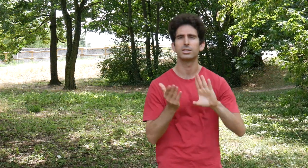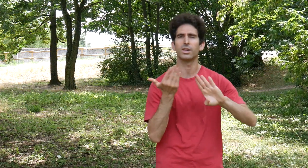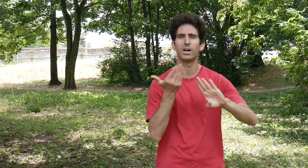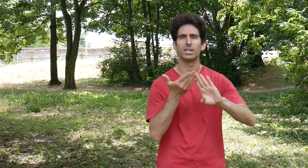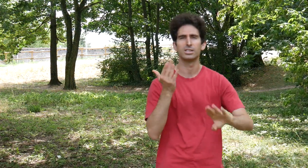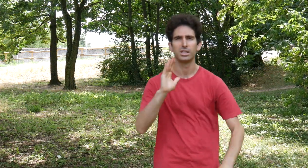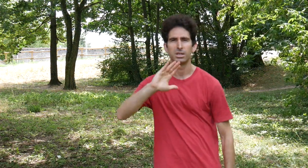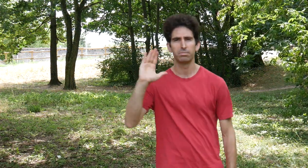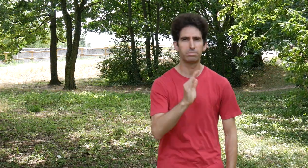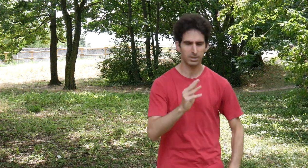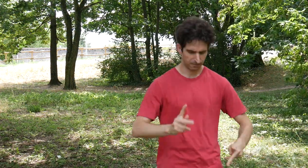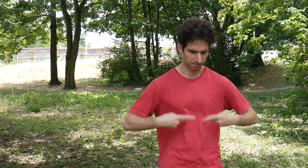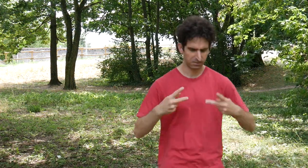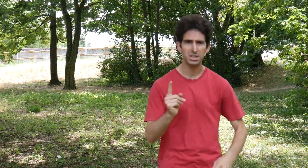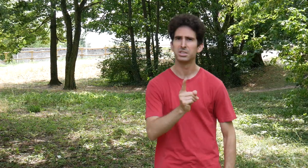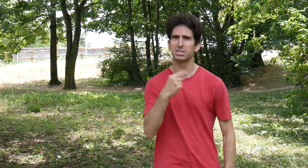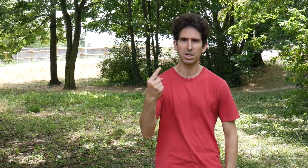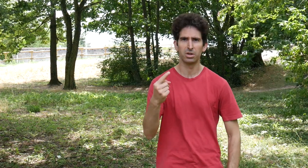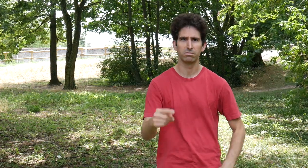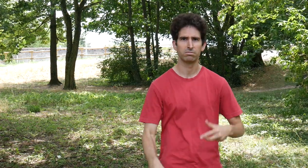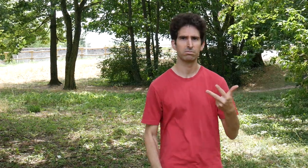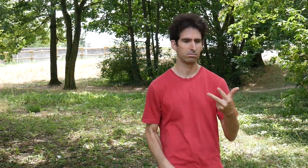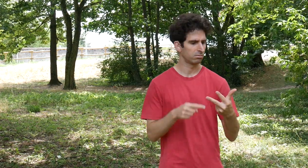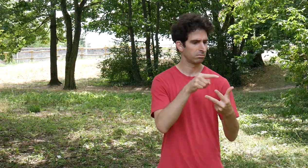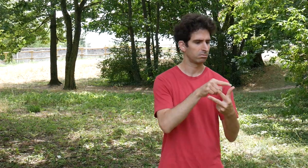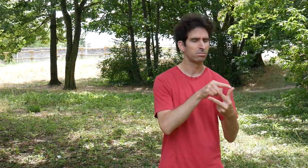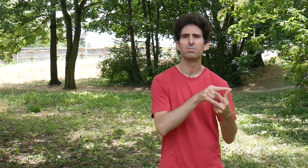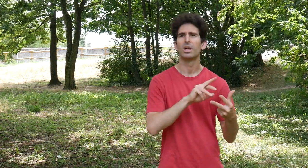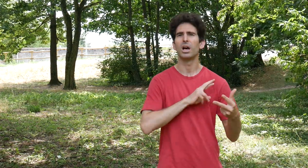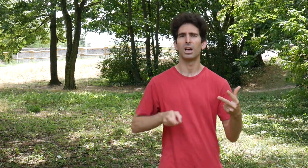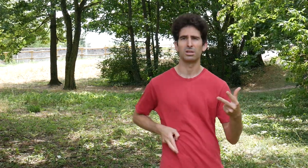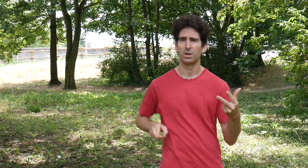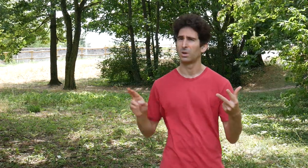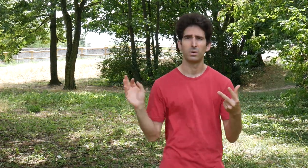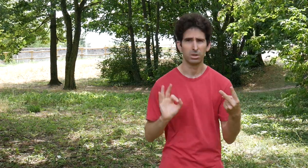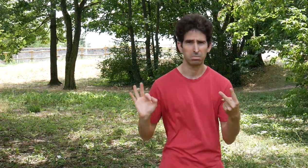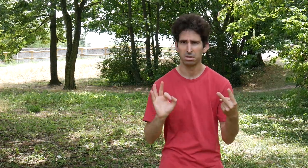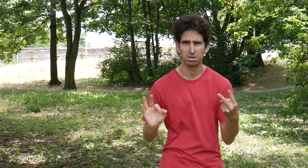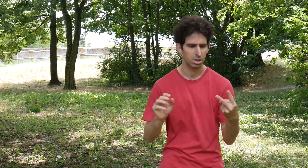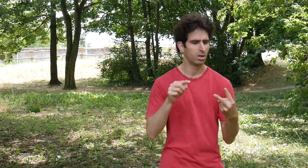Les abeilles sauvages vivent seules. Il n'y a pas de reine